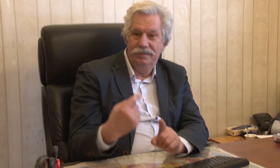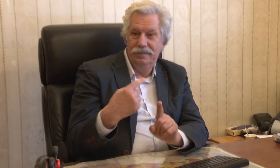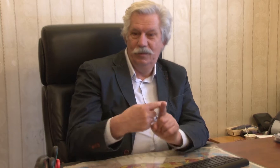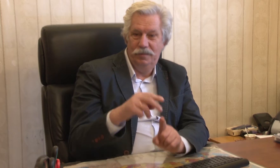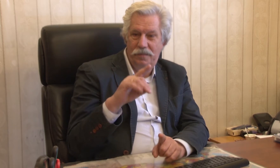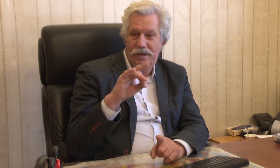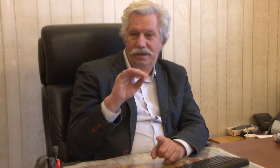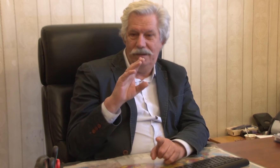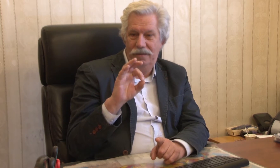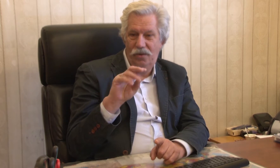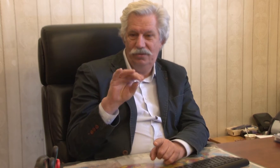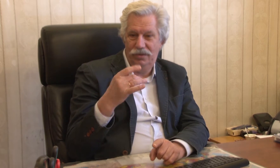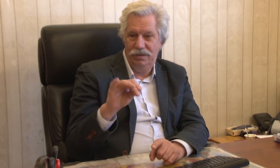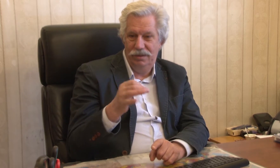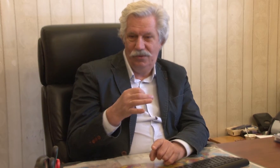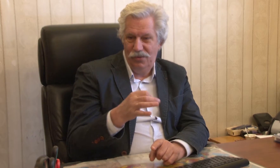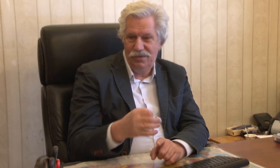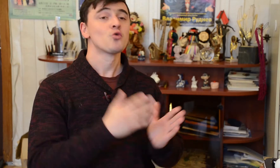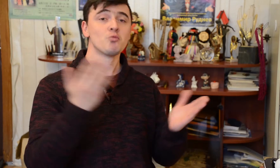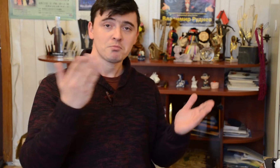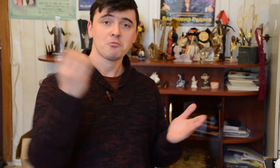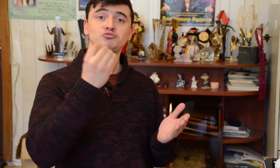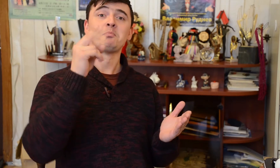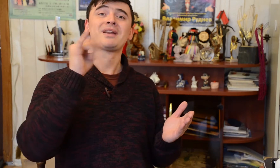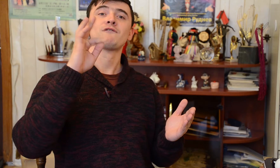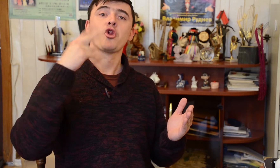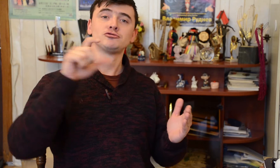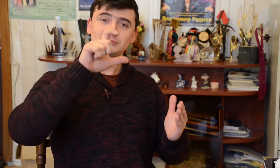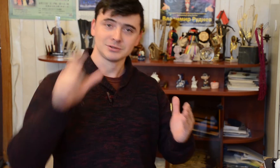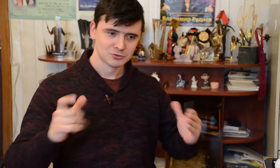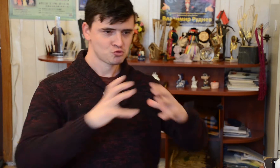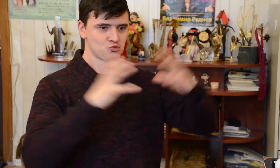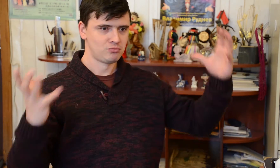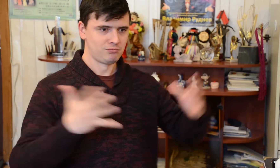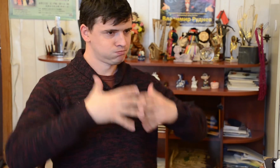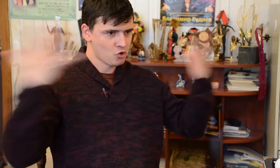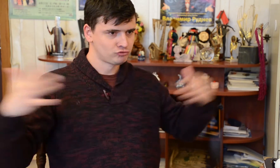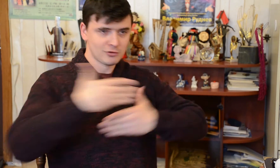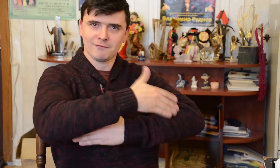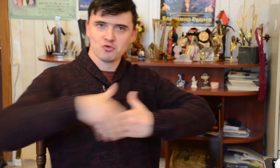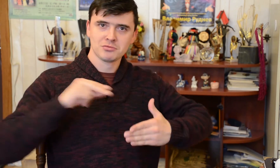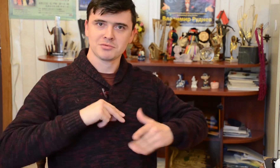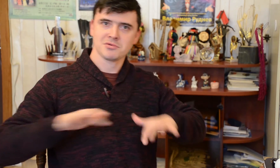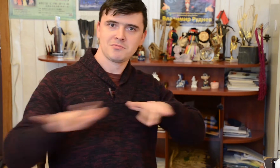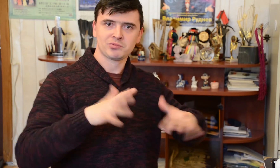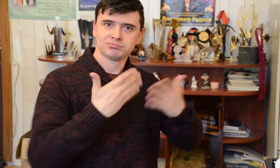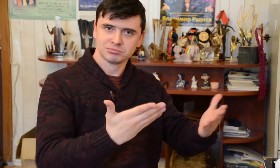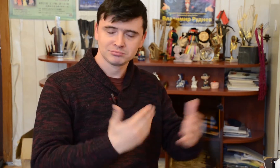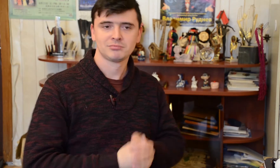Ещё и Приволжский Федеральный округ. И Приволжский ФО! У него большой фронт работы.